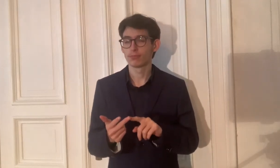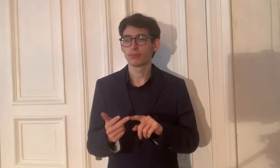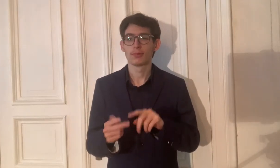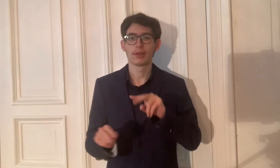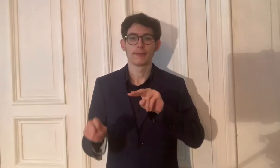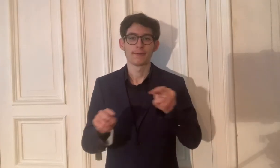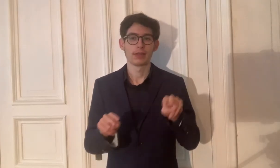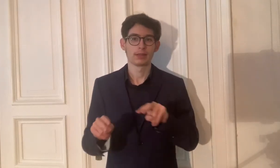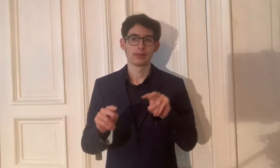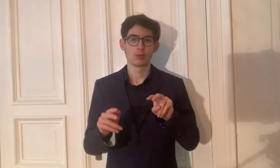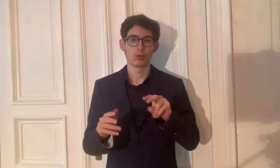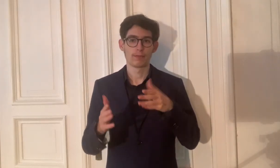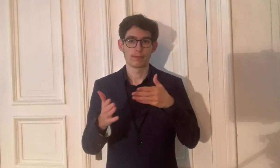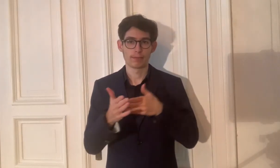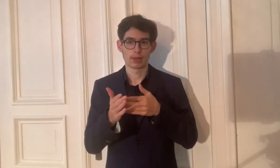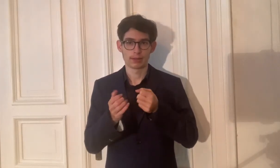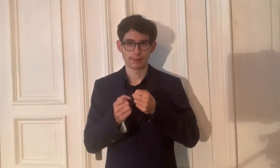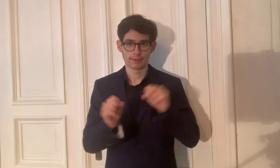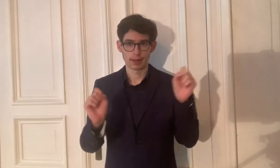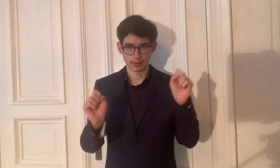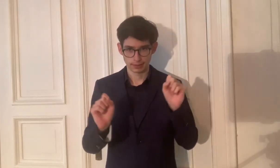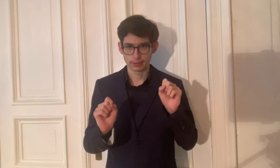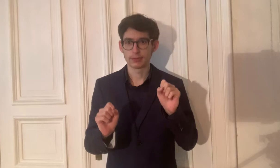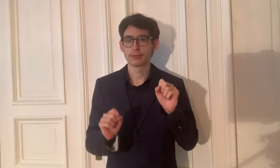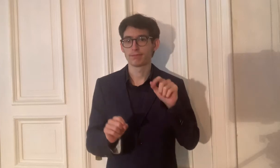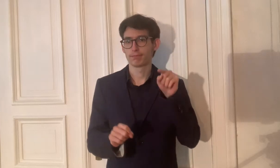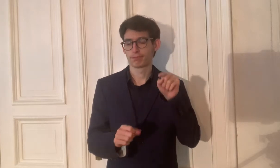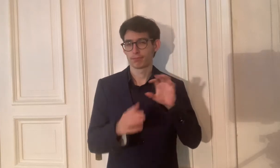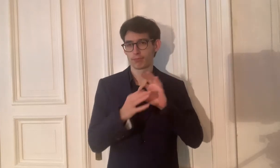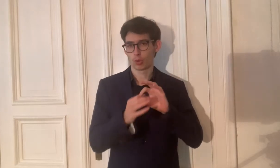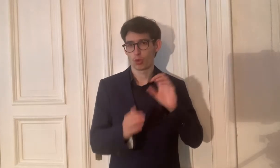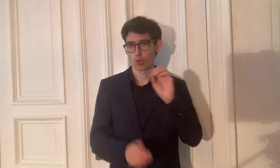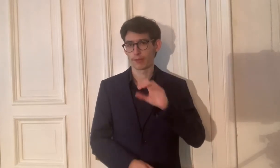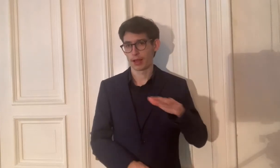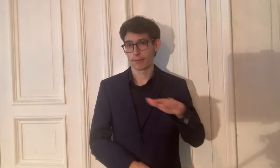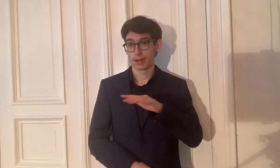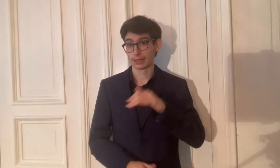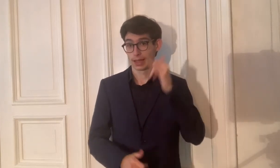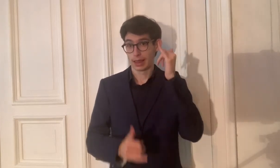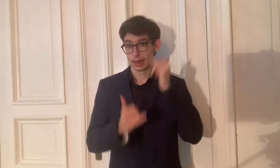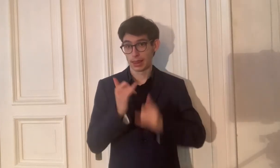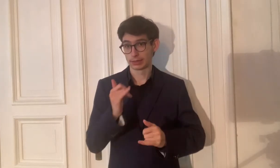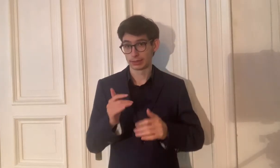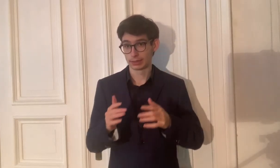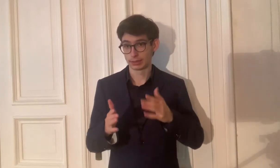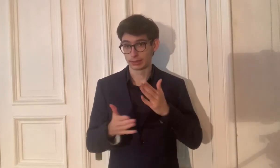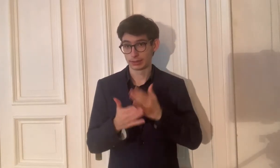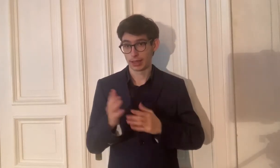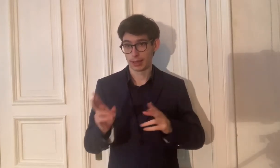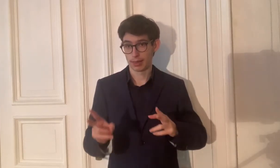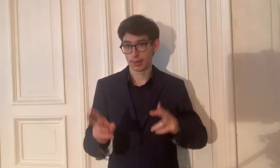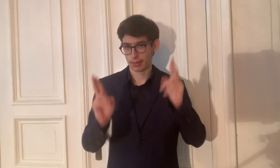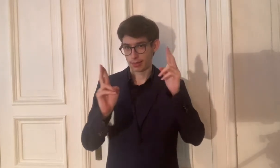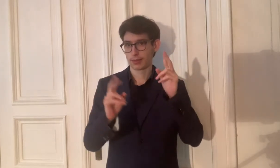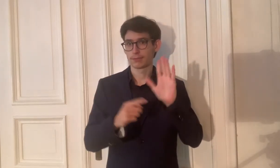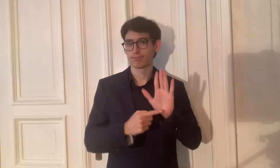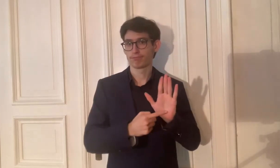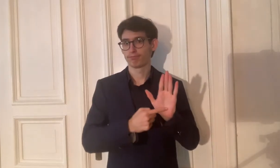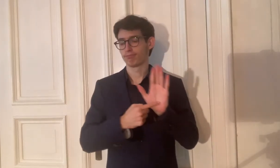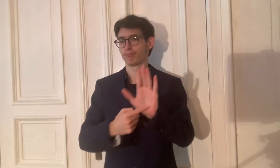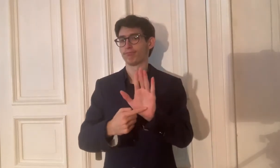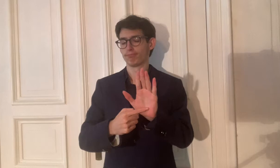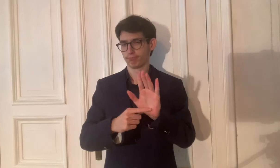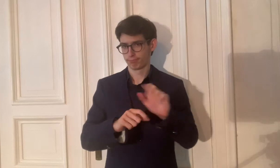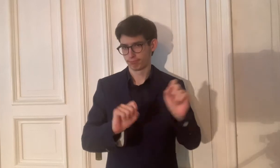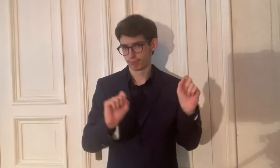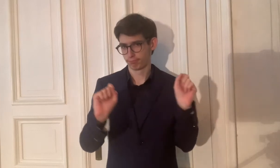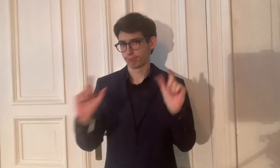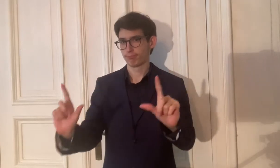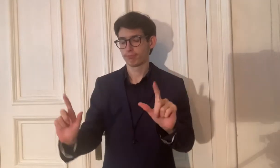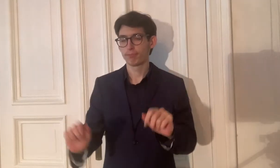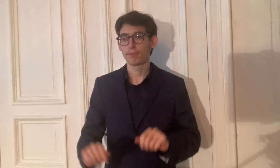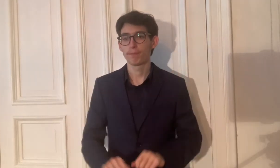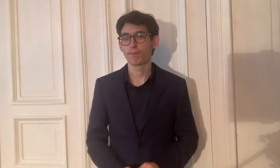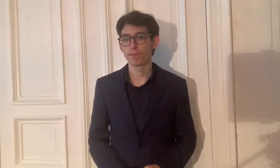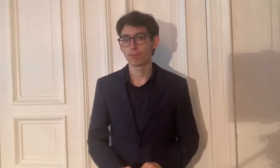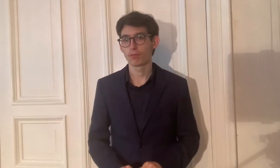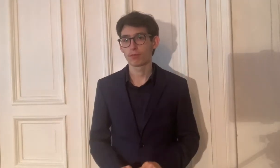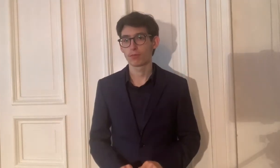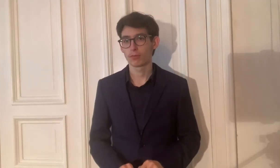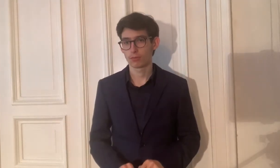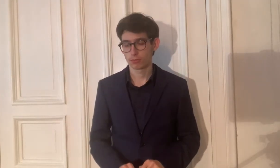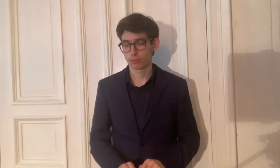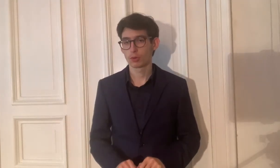3. Die beiden DGS-Videos zum Olivaer Platz mit dem letzten Teil werden vorgestellt.